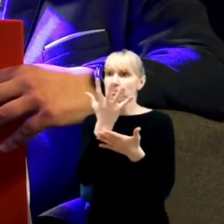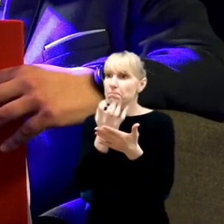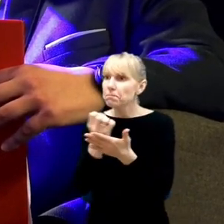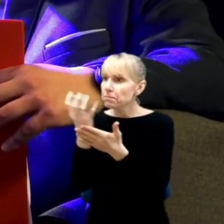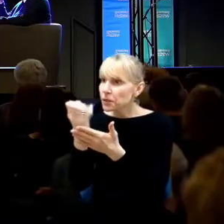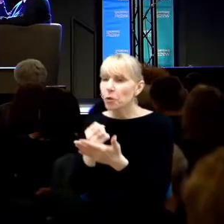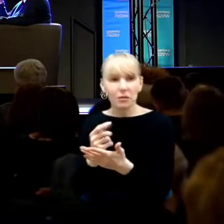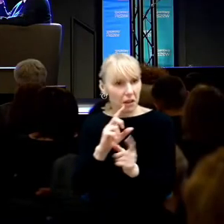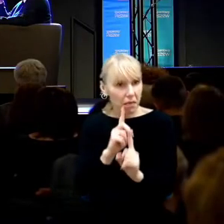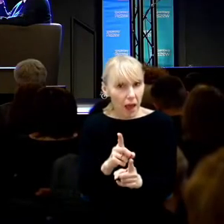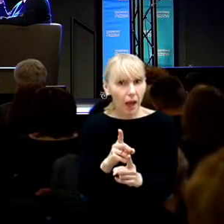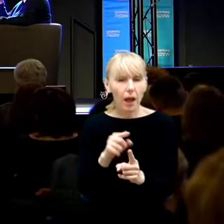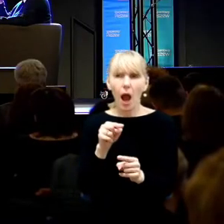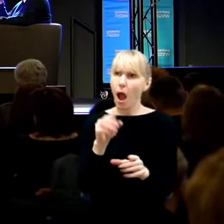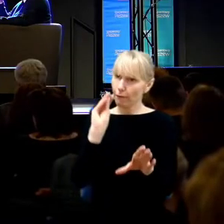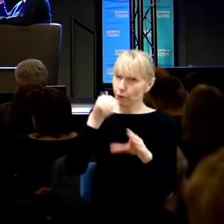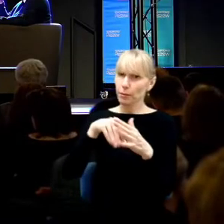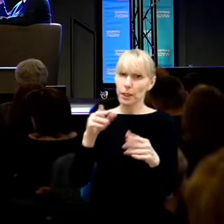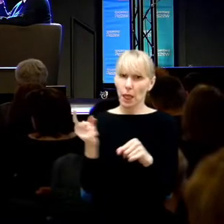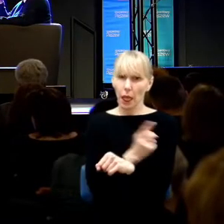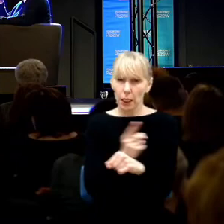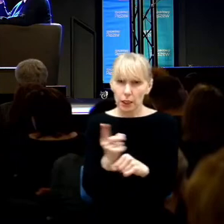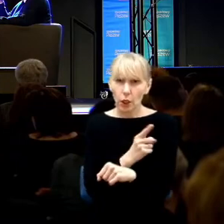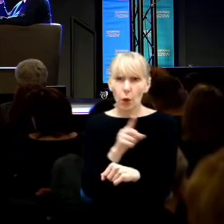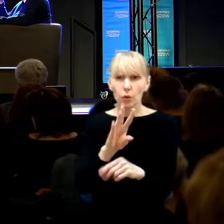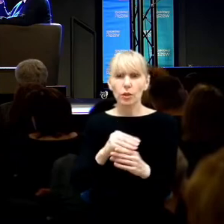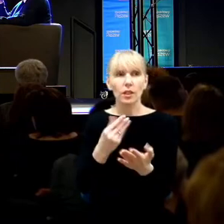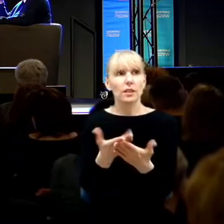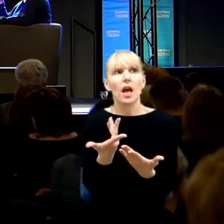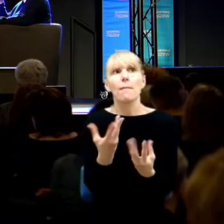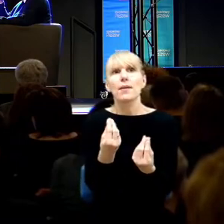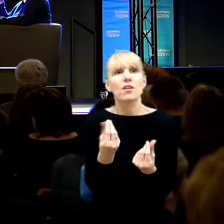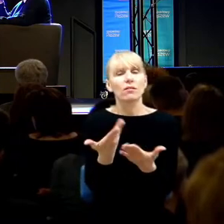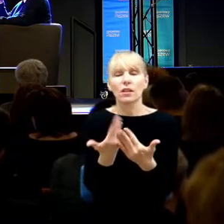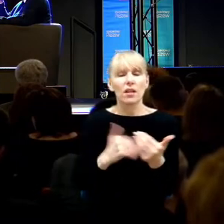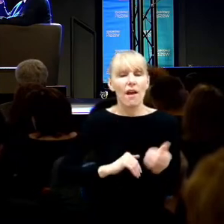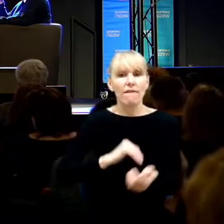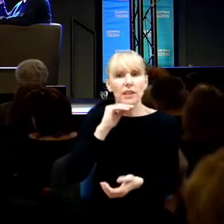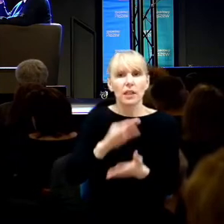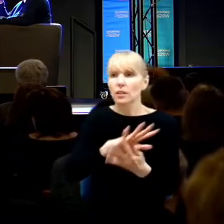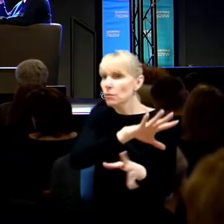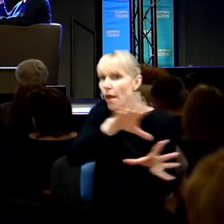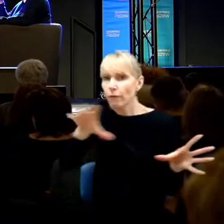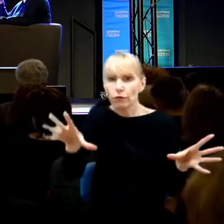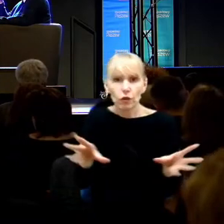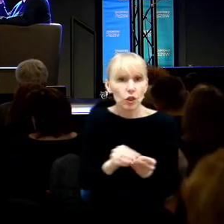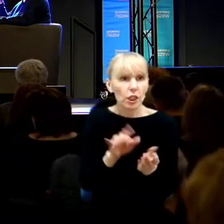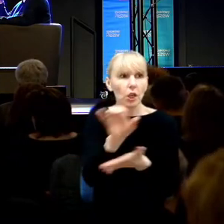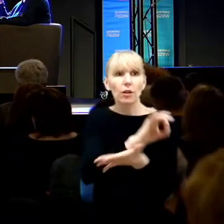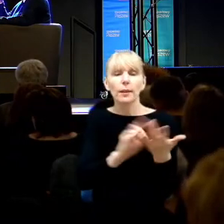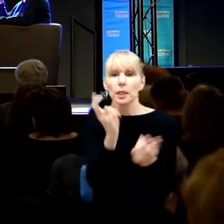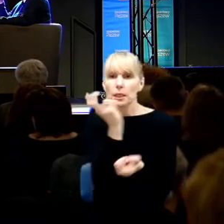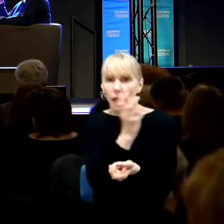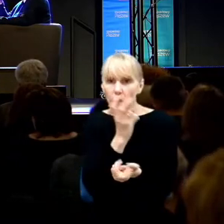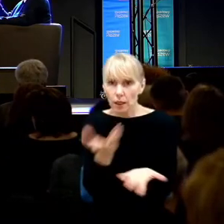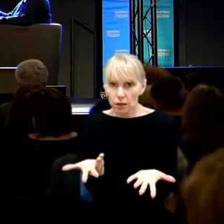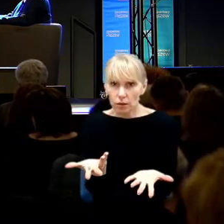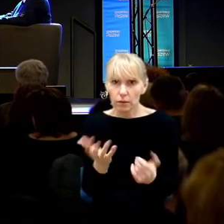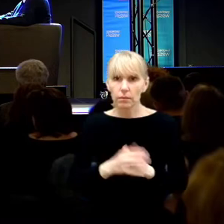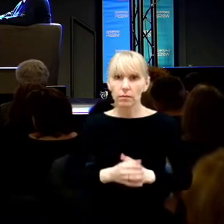tylko że te środki nie wystarczą dla wszystkich teraz zainteresowanych przy tej skali, która cały czas jest wzrastająca?